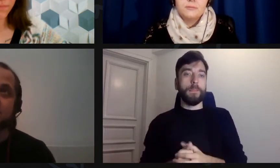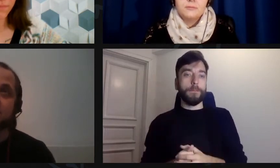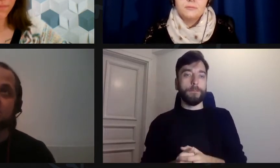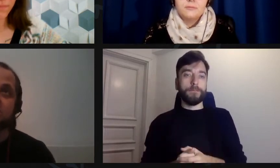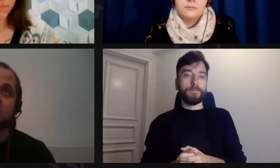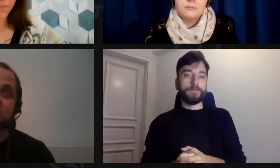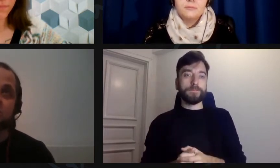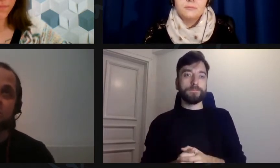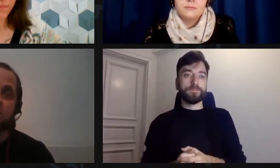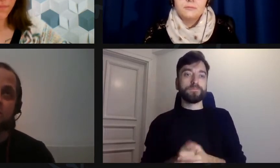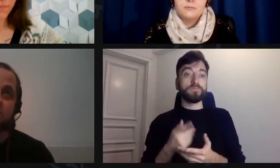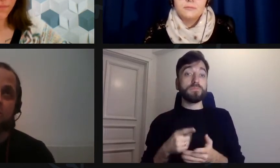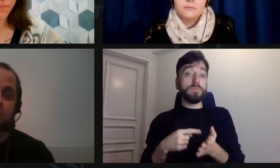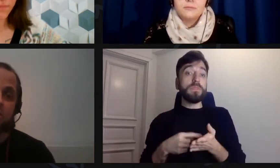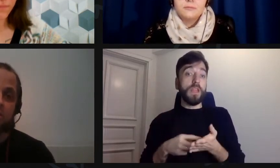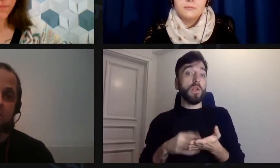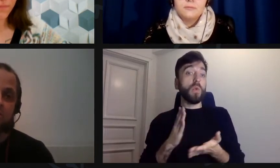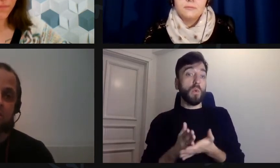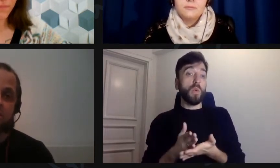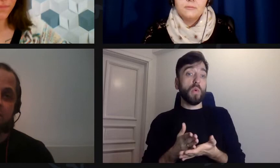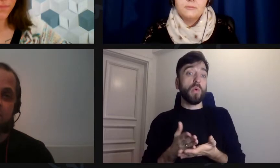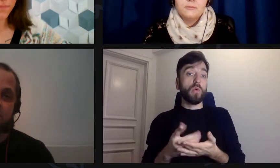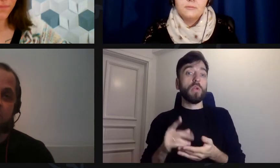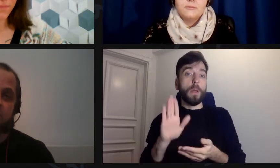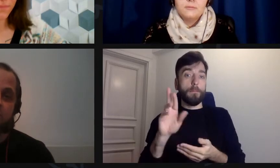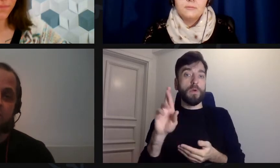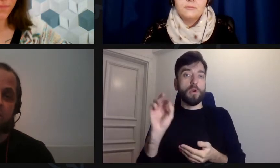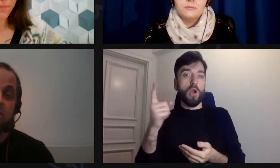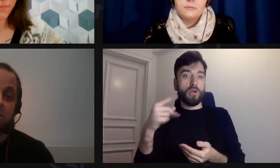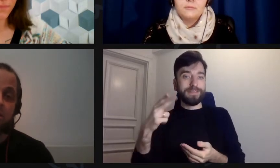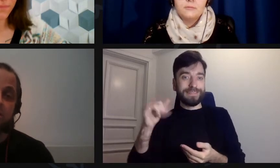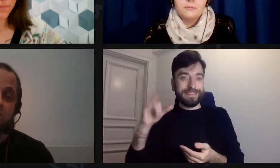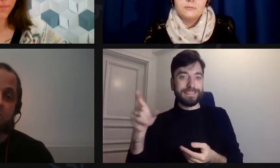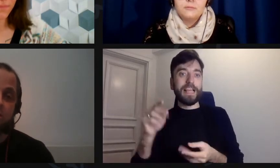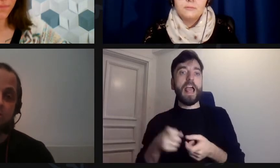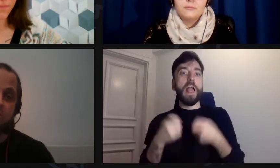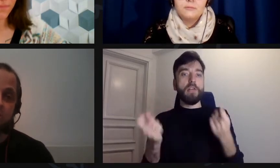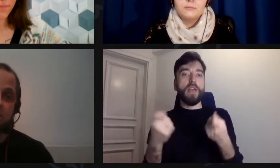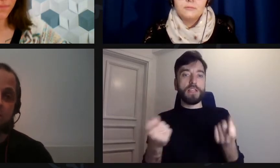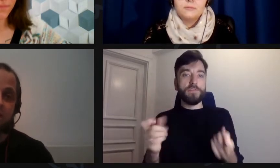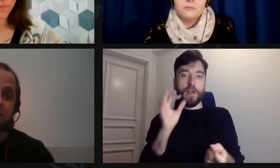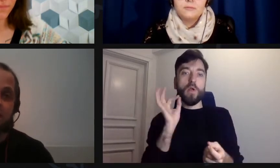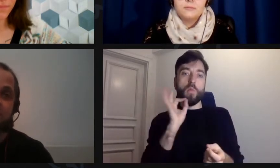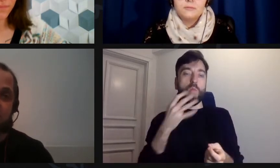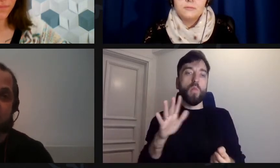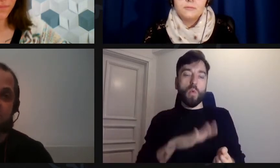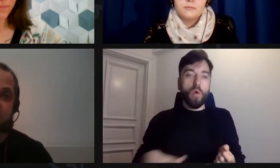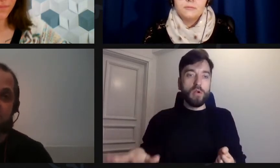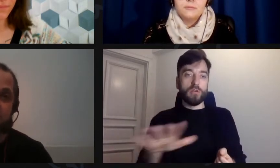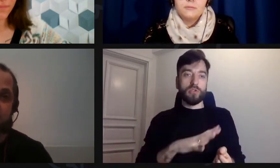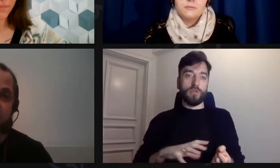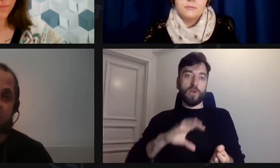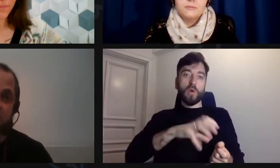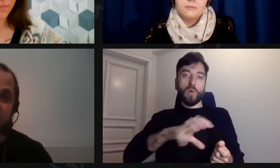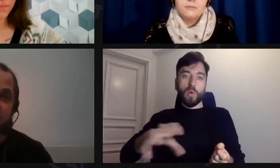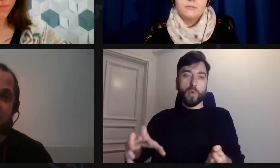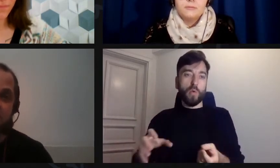Wtedy było tak, ze do Brodnicy na festiwal młodzieżowy przybyło kilkanaście grup cyrkowych z okolicy.